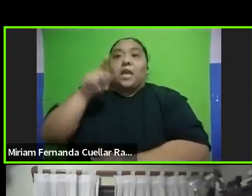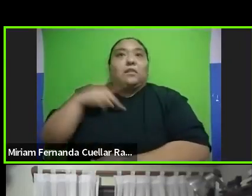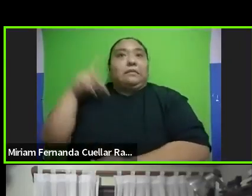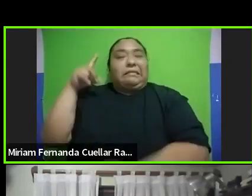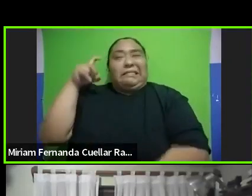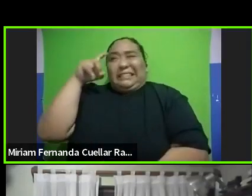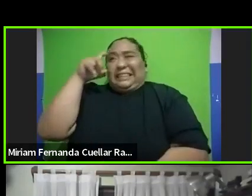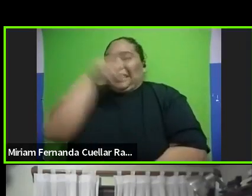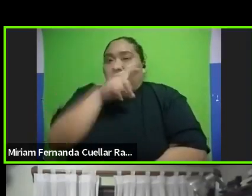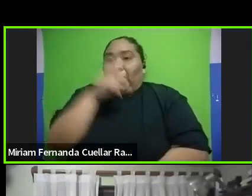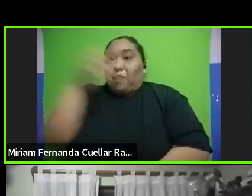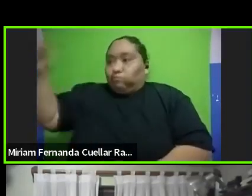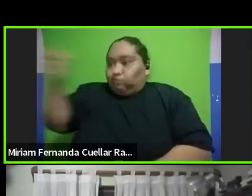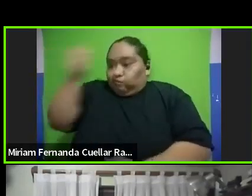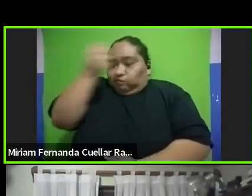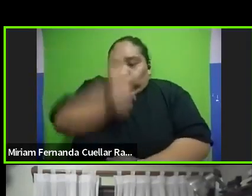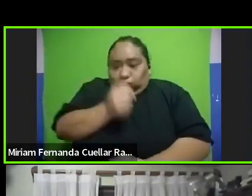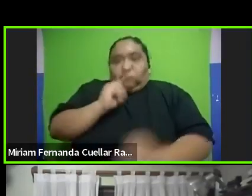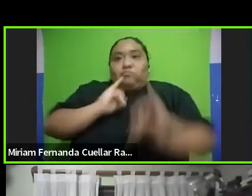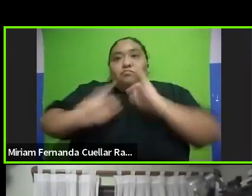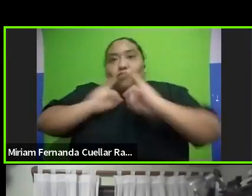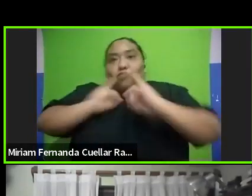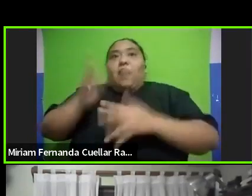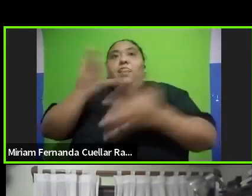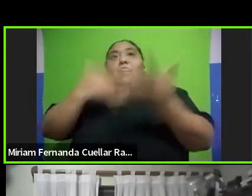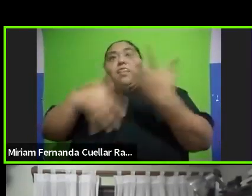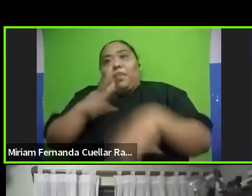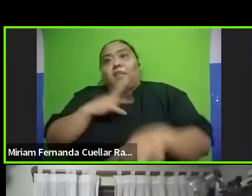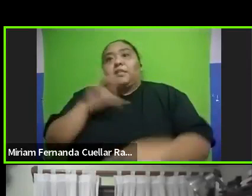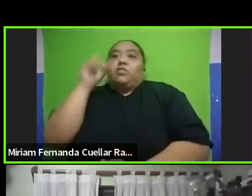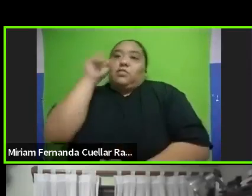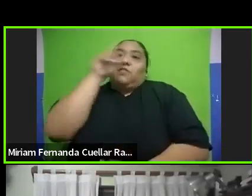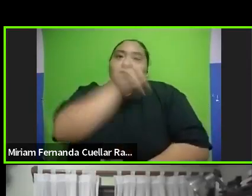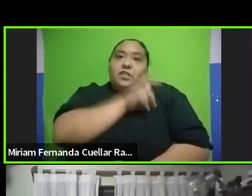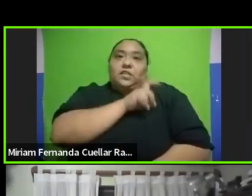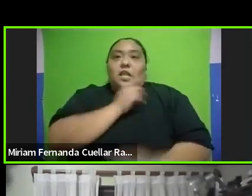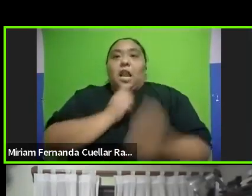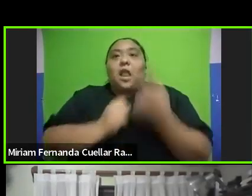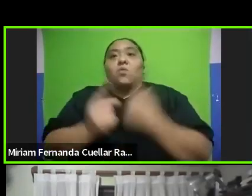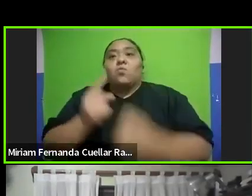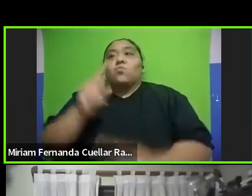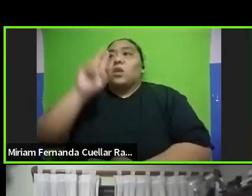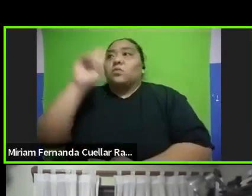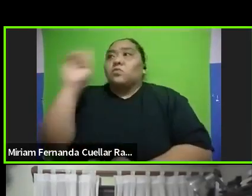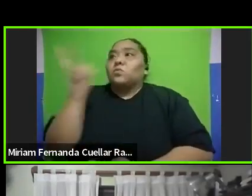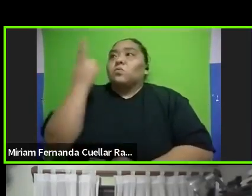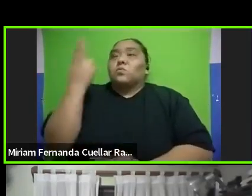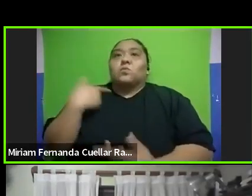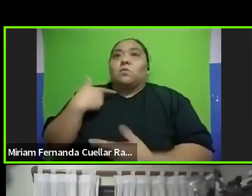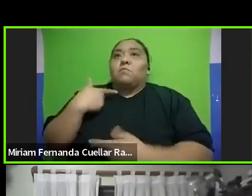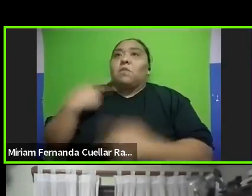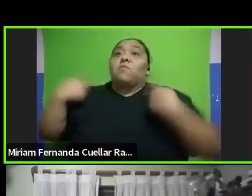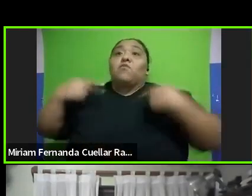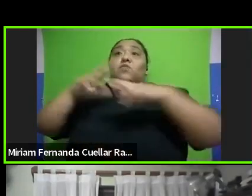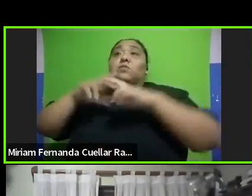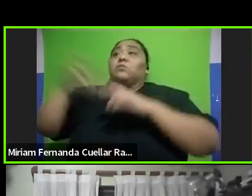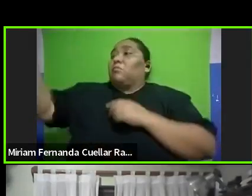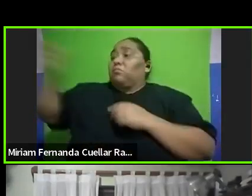Y justo. Ella tuvo muchas justo. Ella tuvo muchas dificultades para poder llevar un un intérprete a su un intérprete a su aula, no, o sea. ¿no? sea, incluso hay universidades